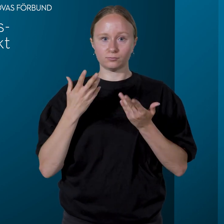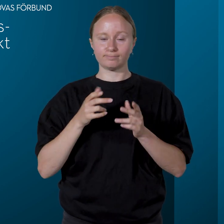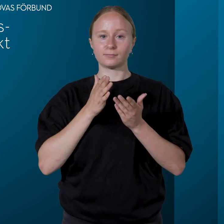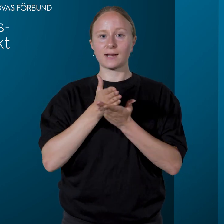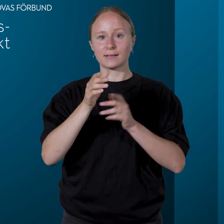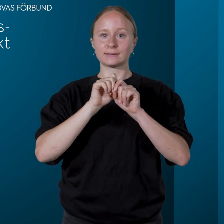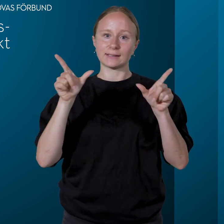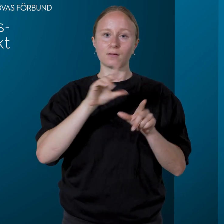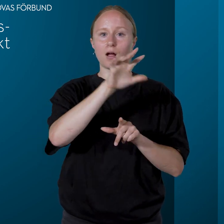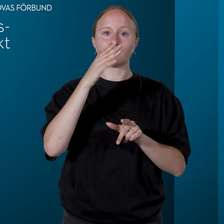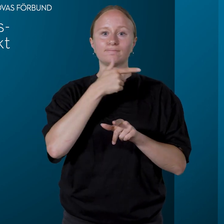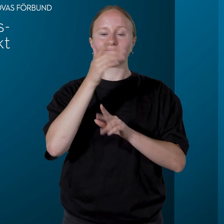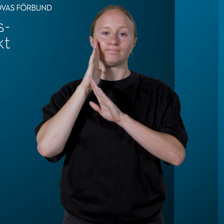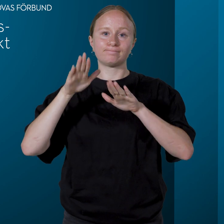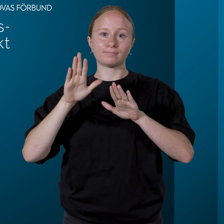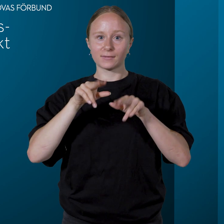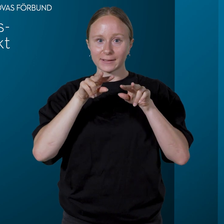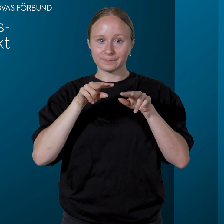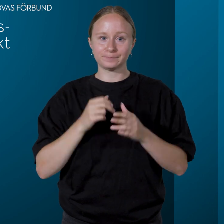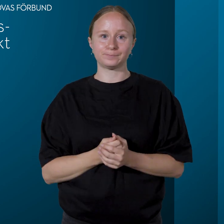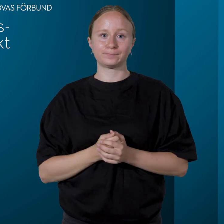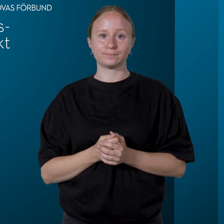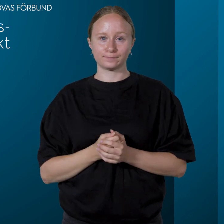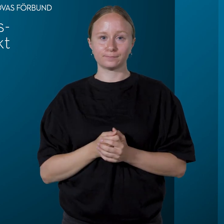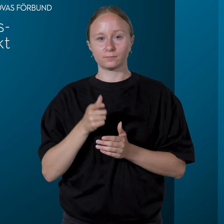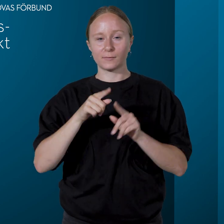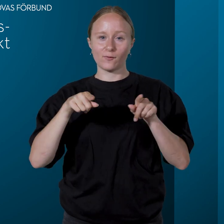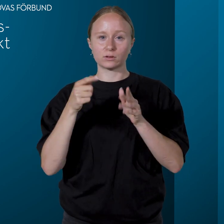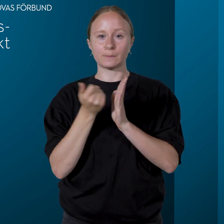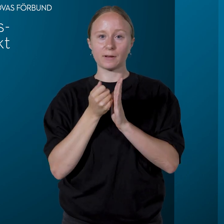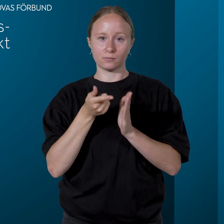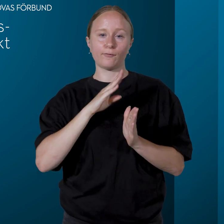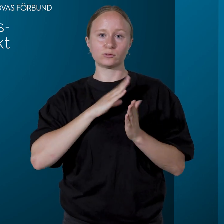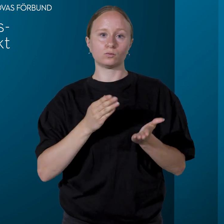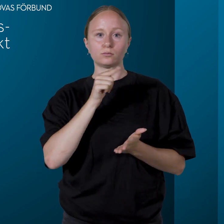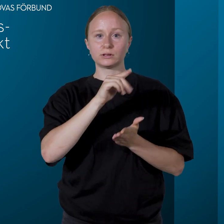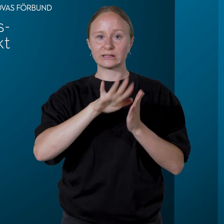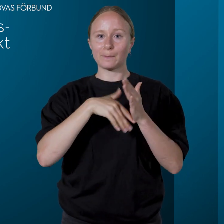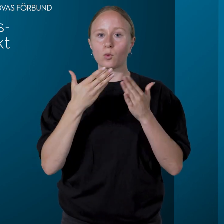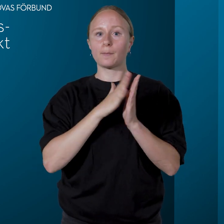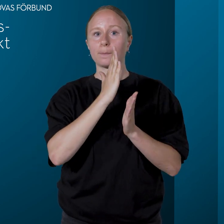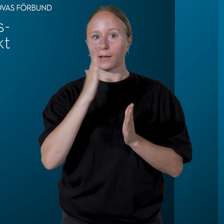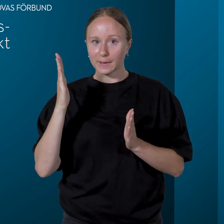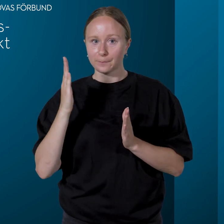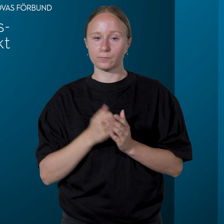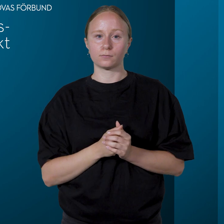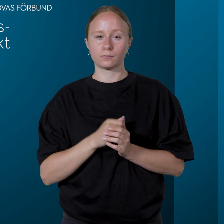och sändes direkt till alla hushåll. Inspelningen finns nu att se i Teckenspråkiga biblioteket.